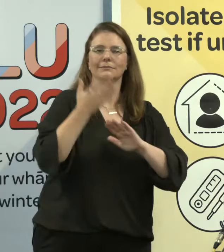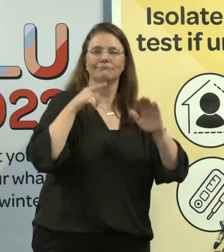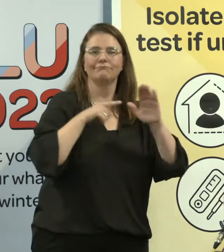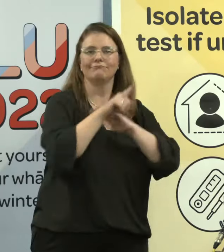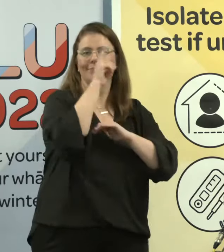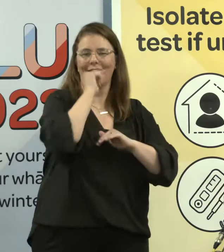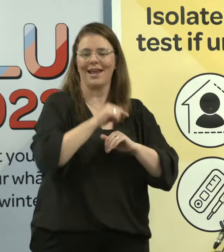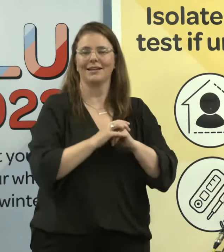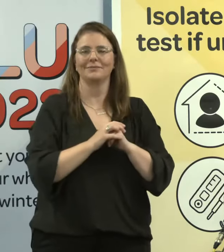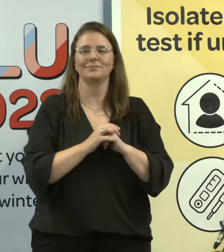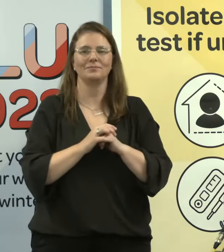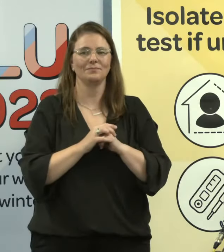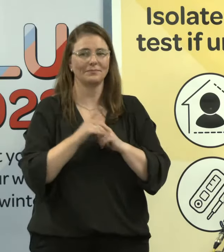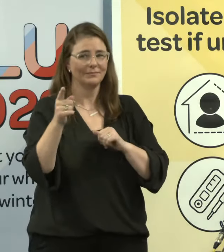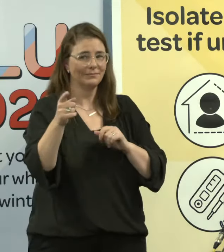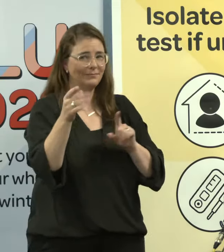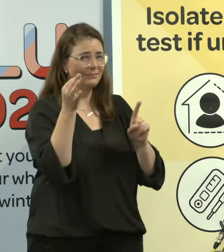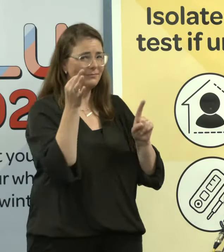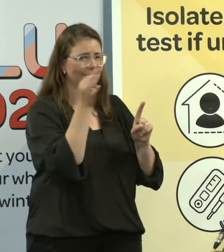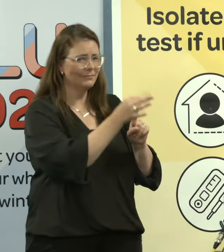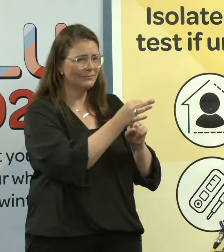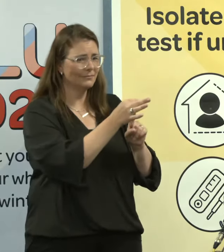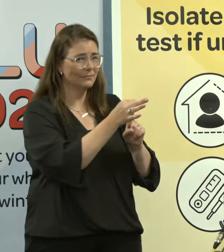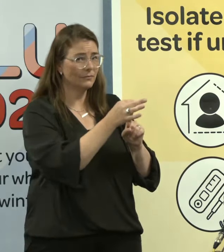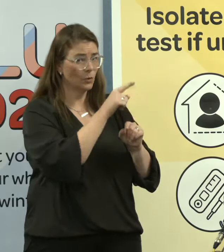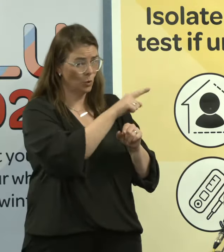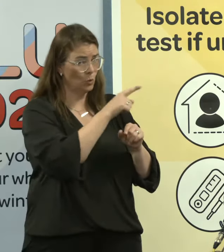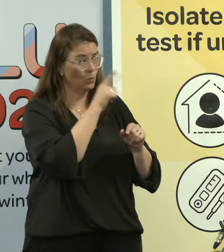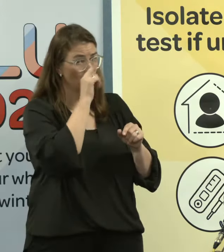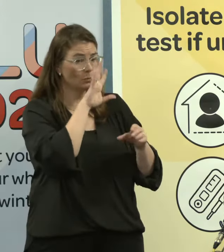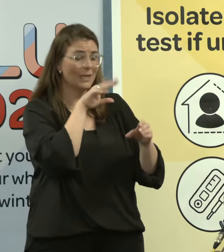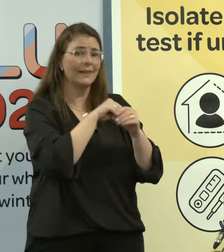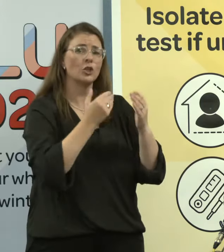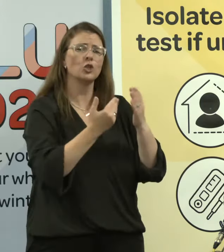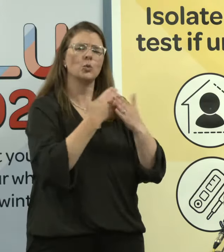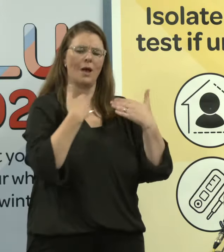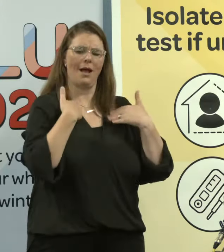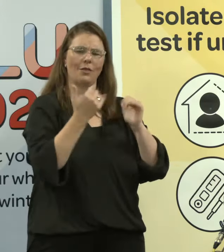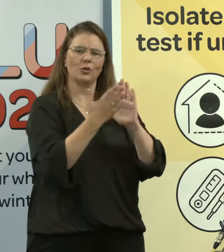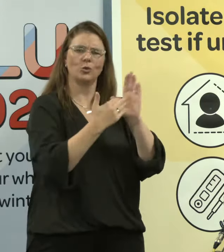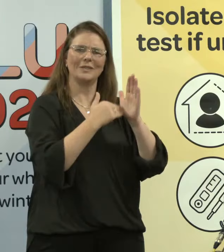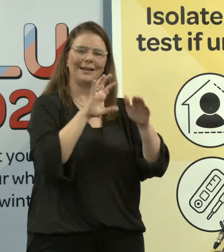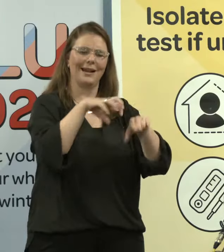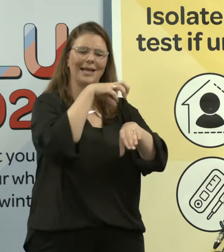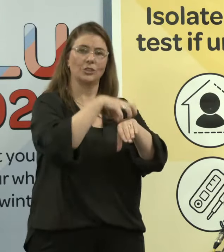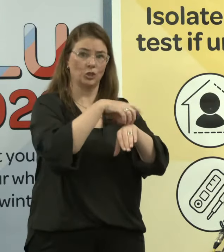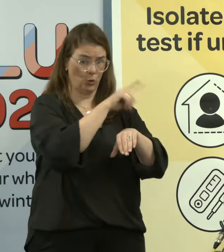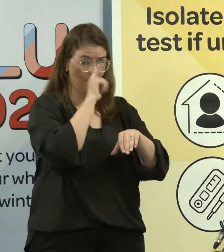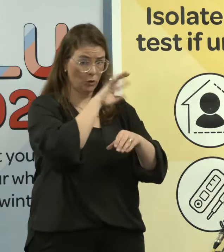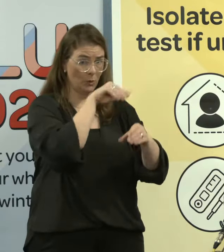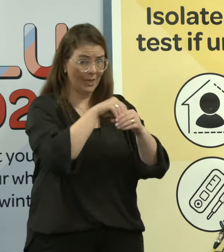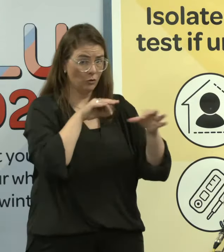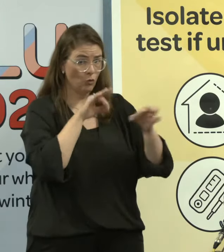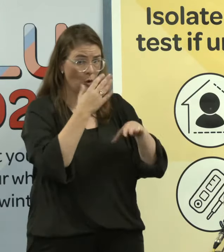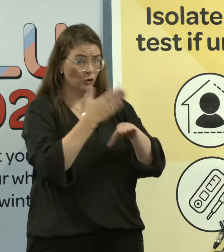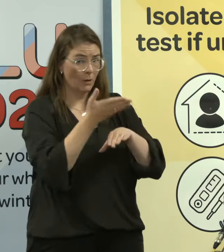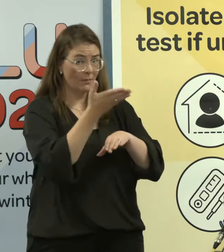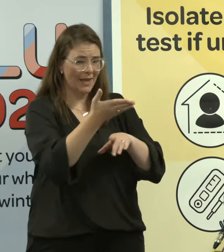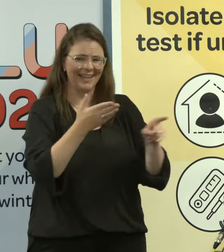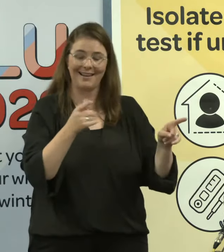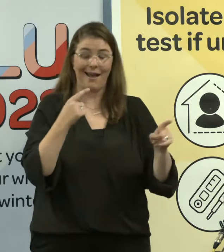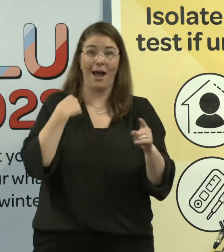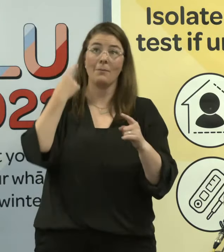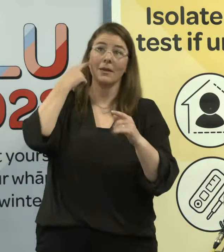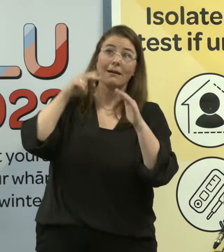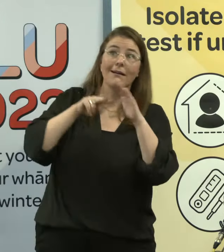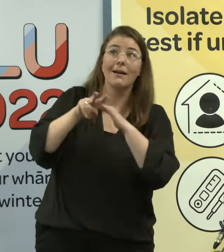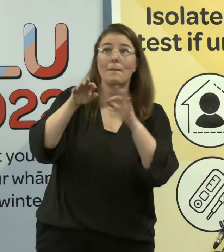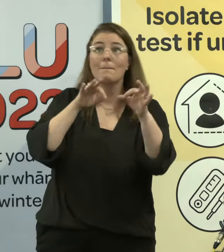ki tawahi, he uaua ake tangata